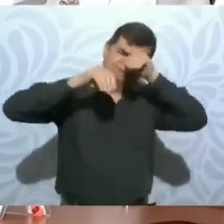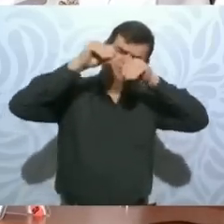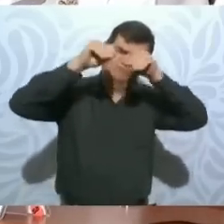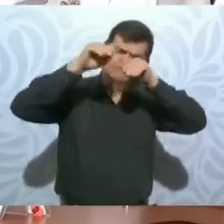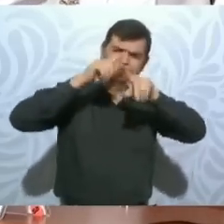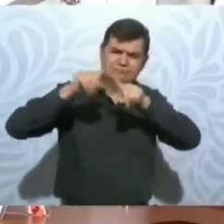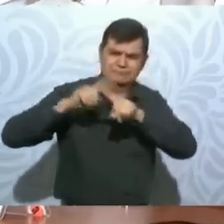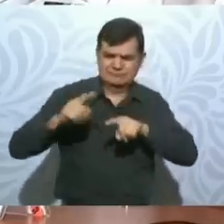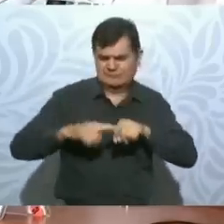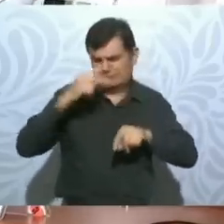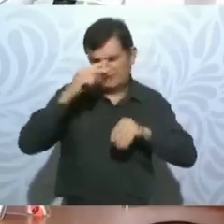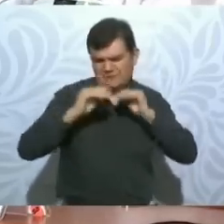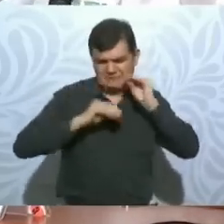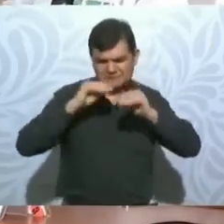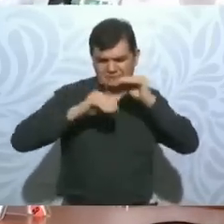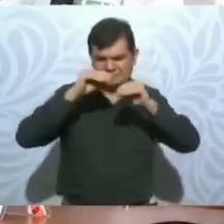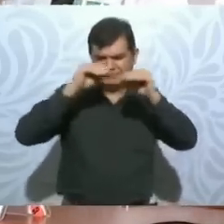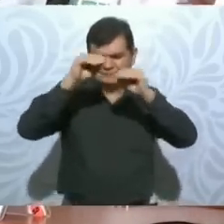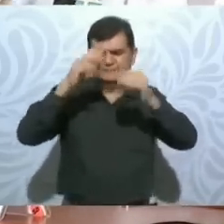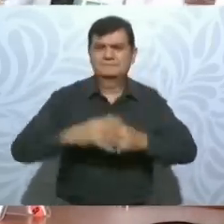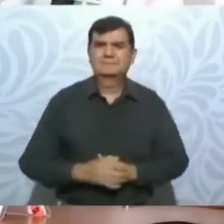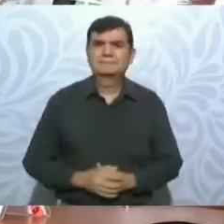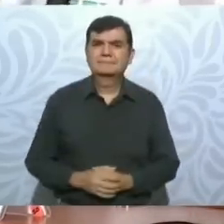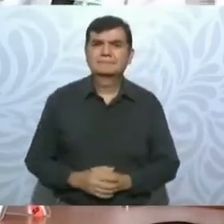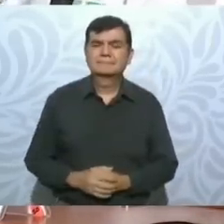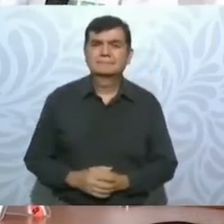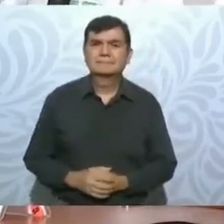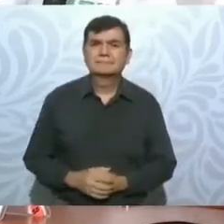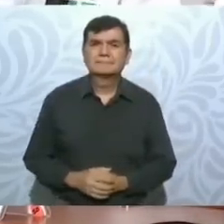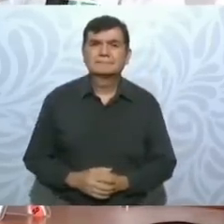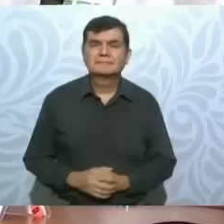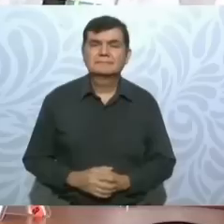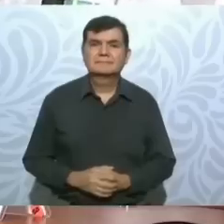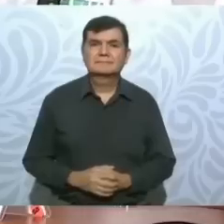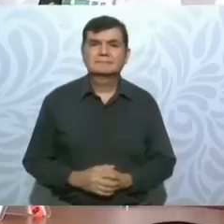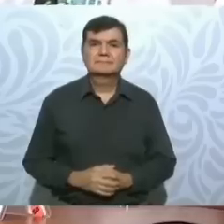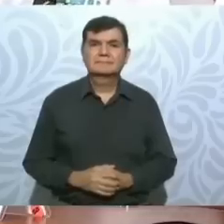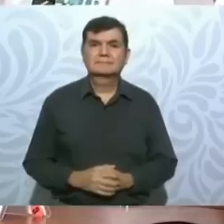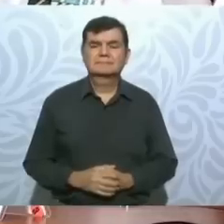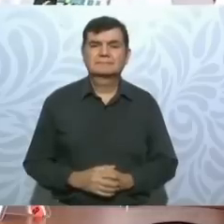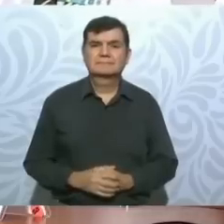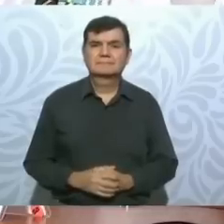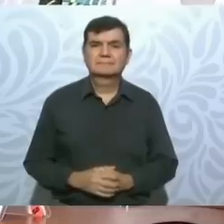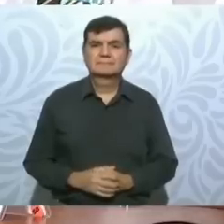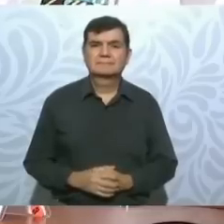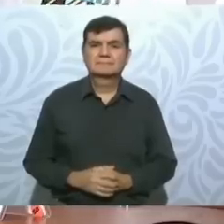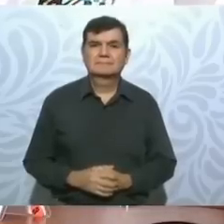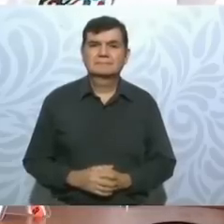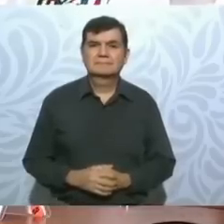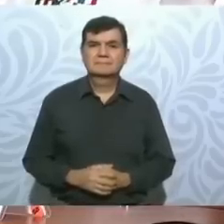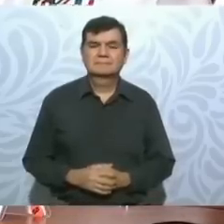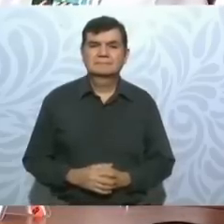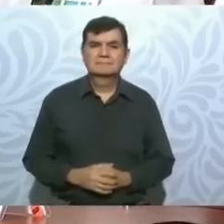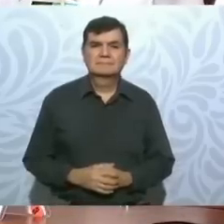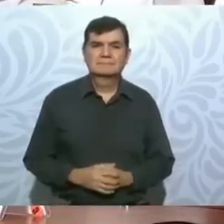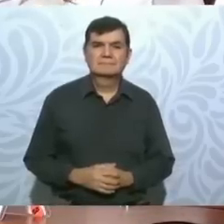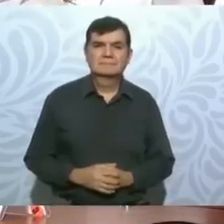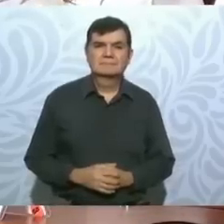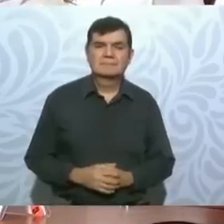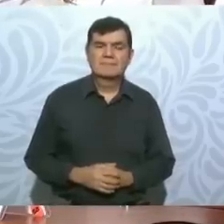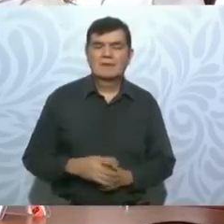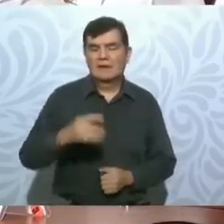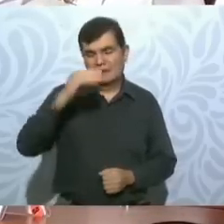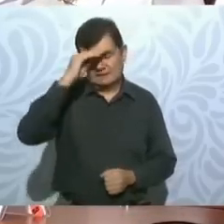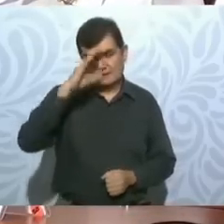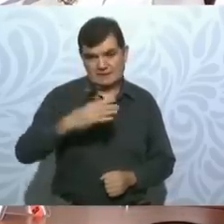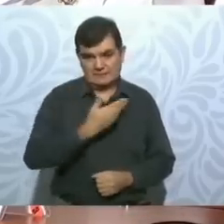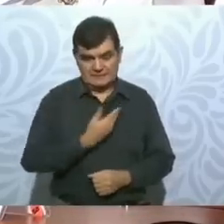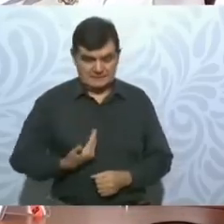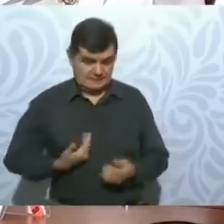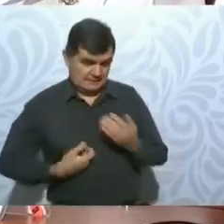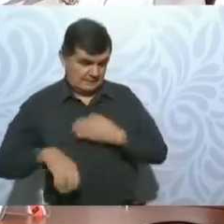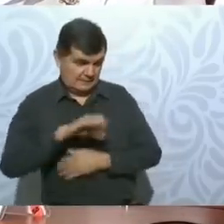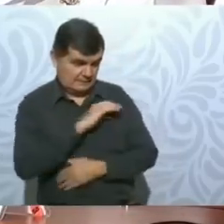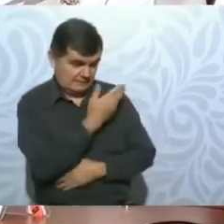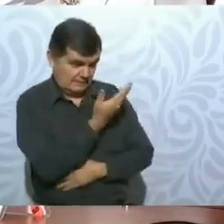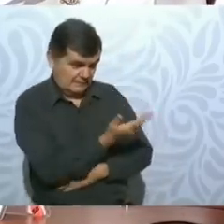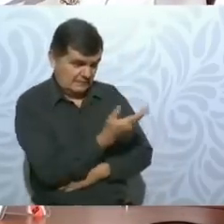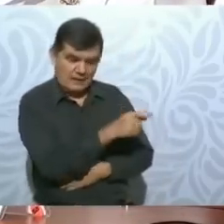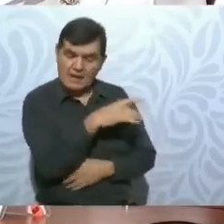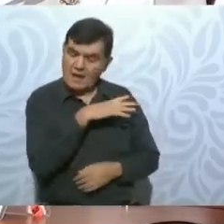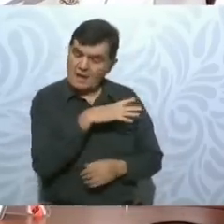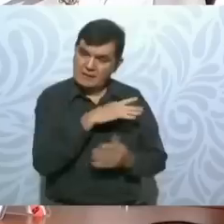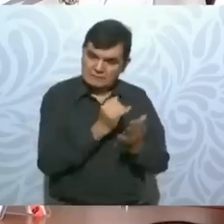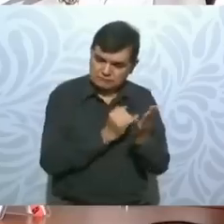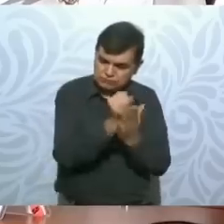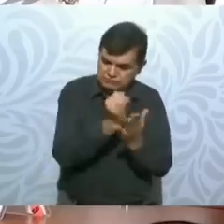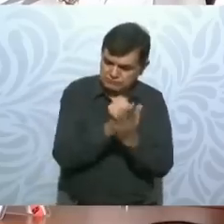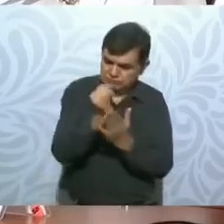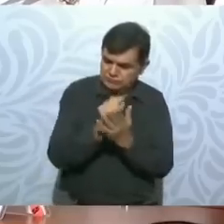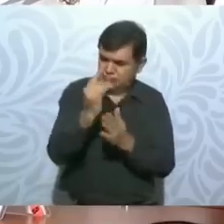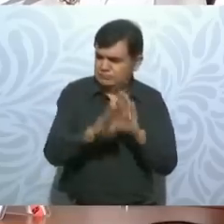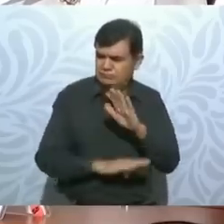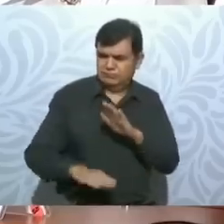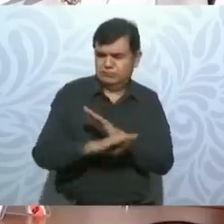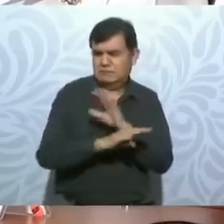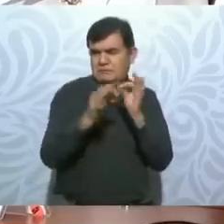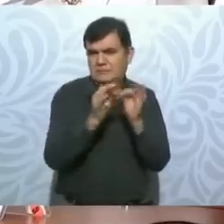mexicanos la señora presidenta de la República tomó una serie de decisiones que son fundamentales